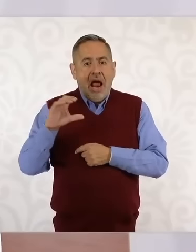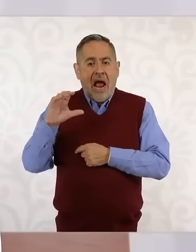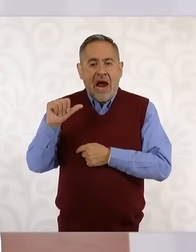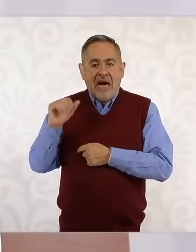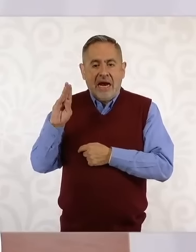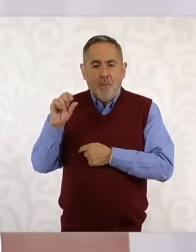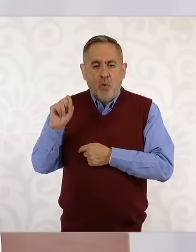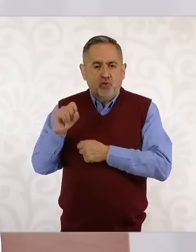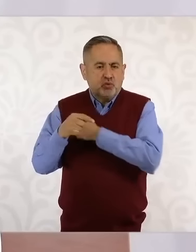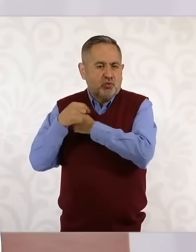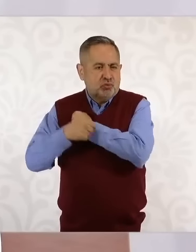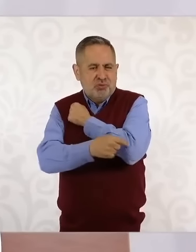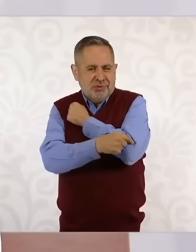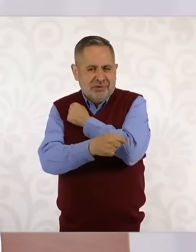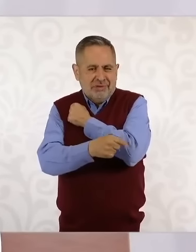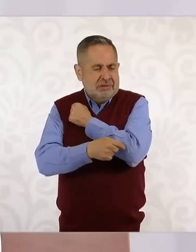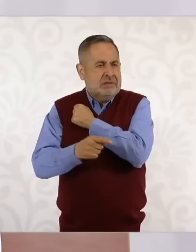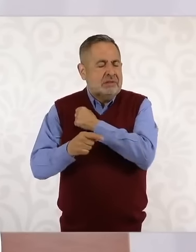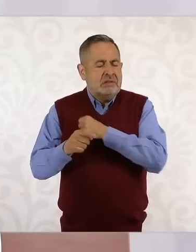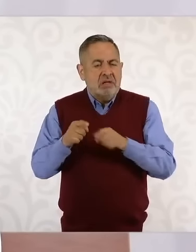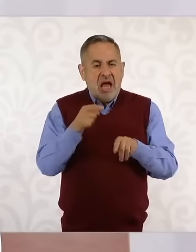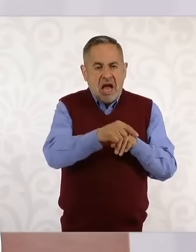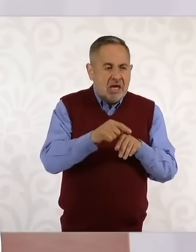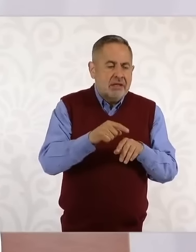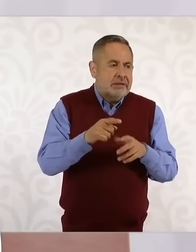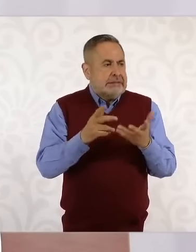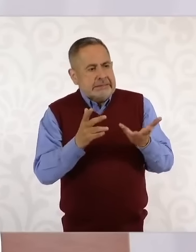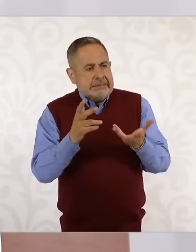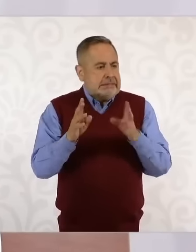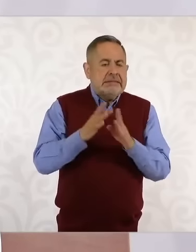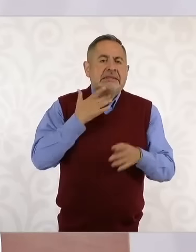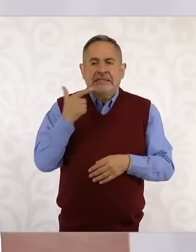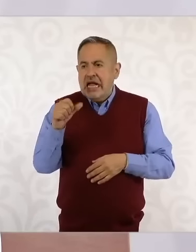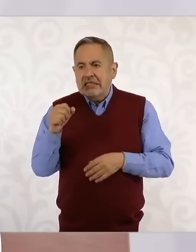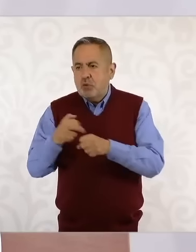que es de combustión interna porque ahí no hay manera de que llegue el gas natural.